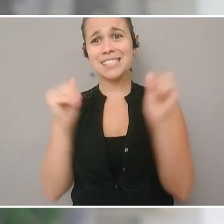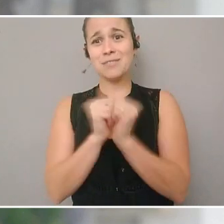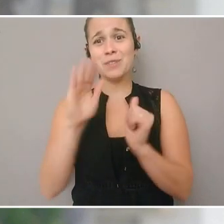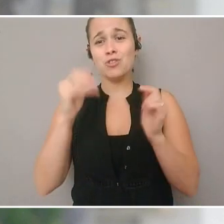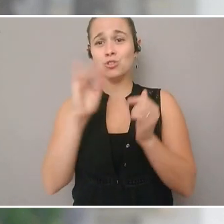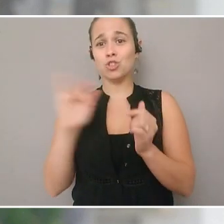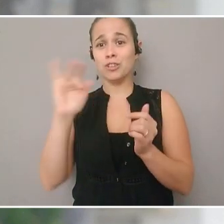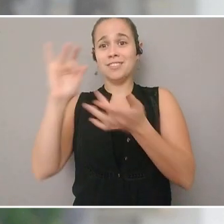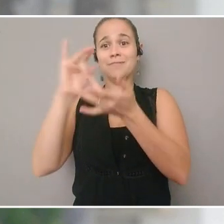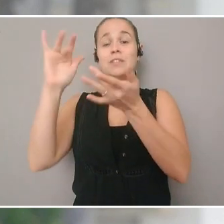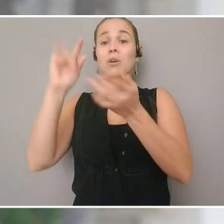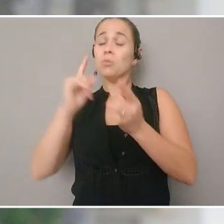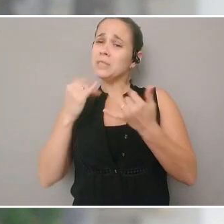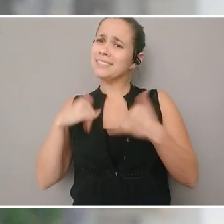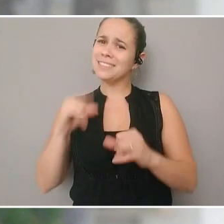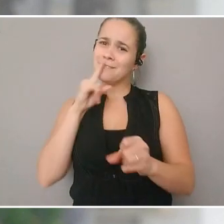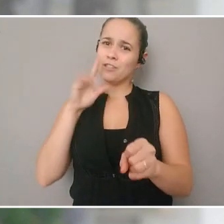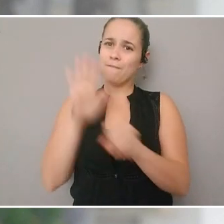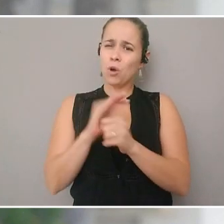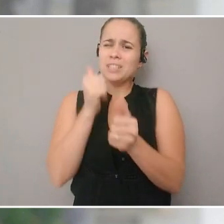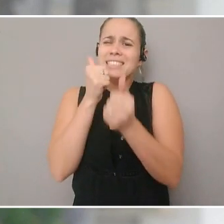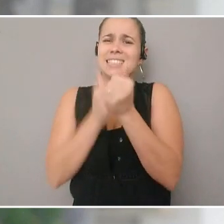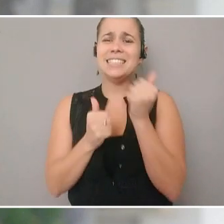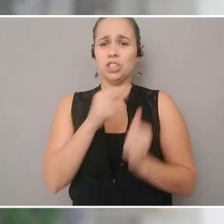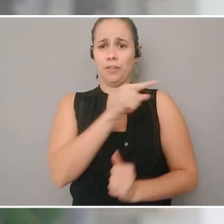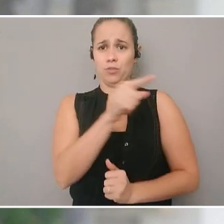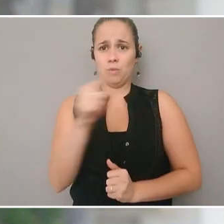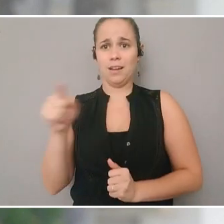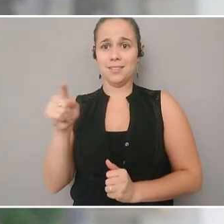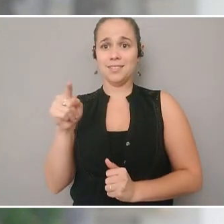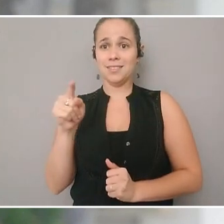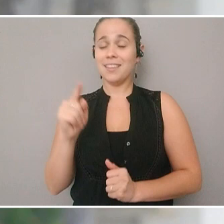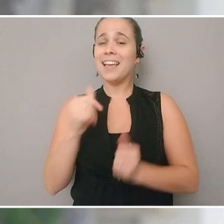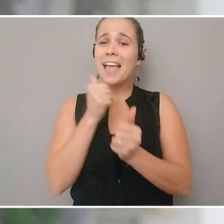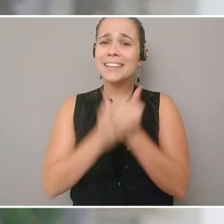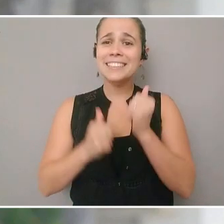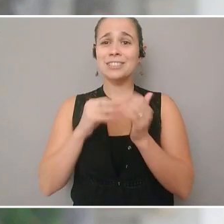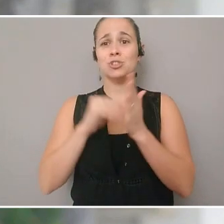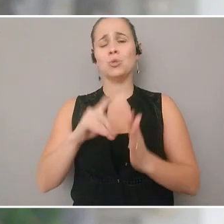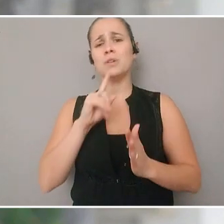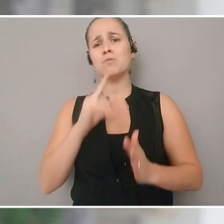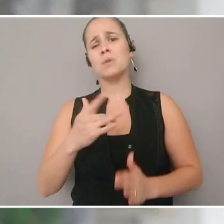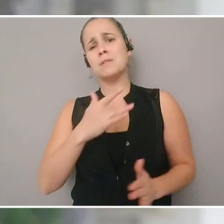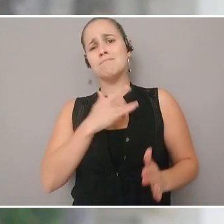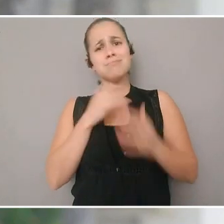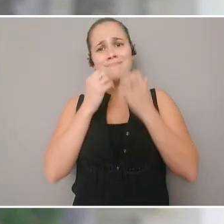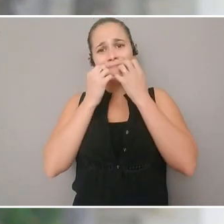a cada uno de ustedes. Cada estudiante es de